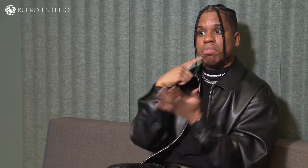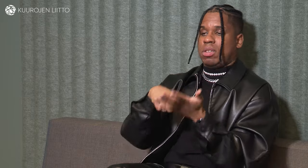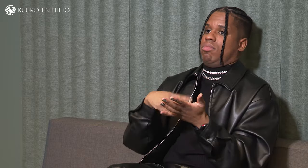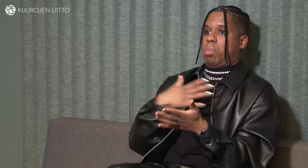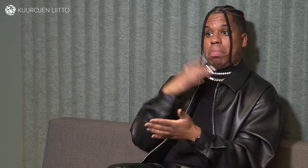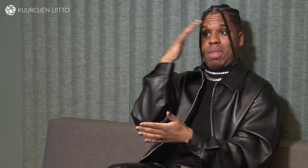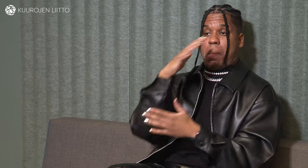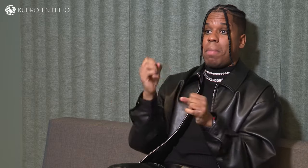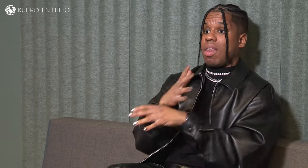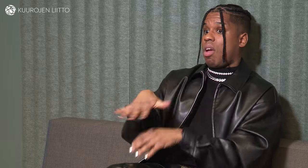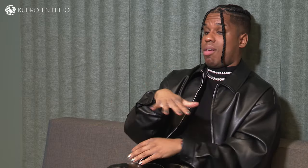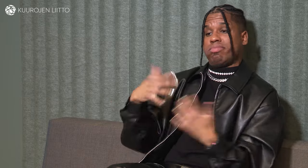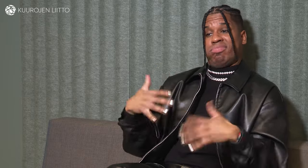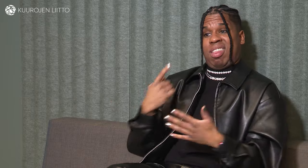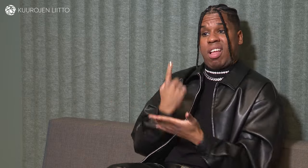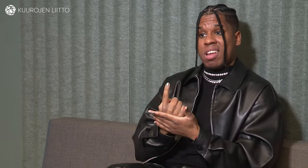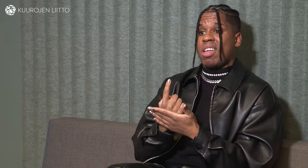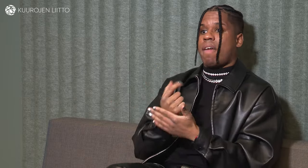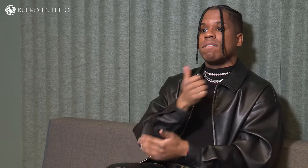Itse näen esimerkiksi median roolin tässä todella tärkeänä.